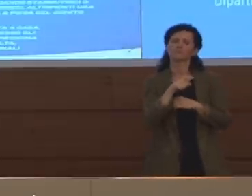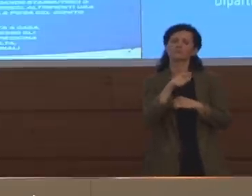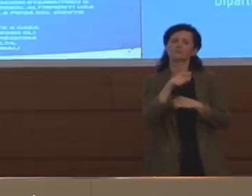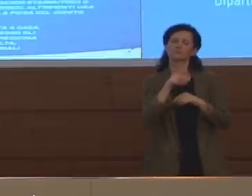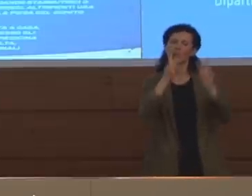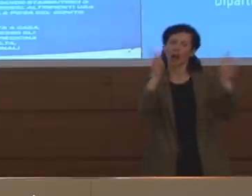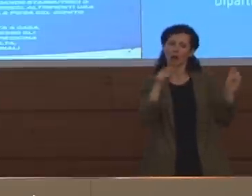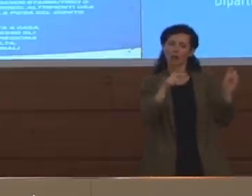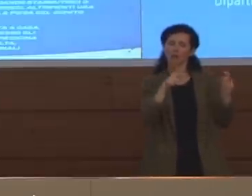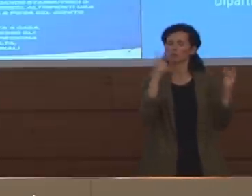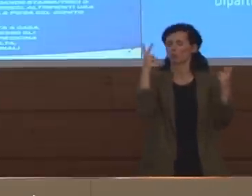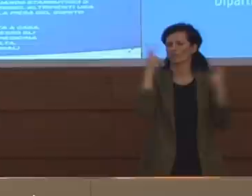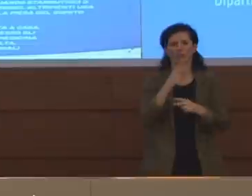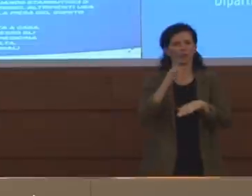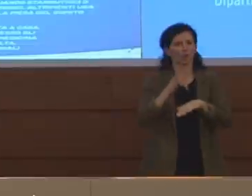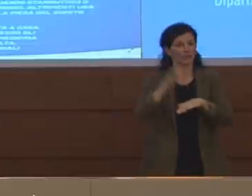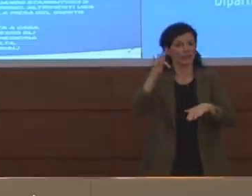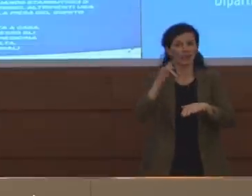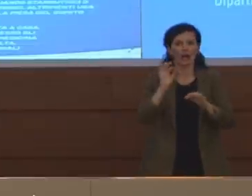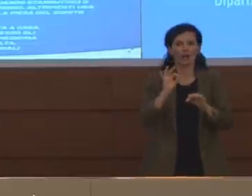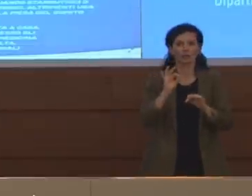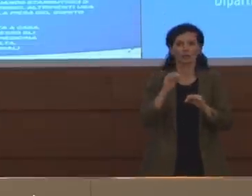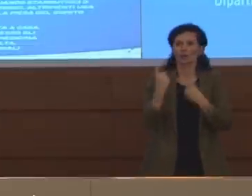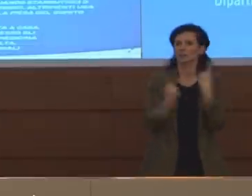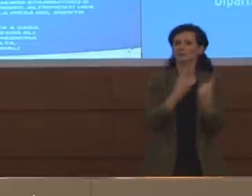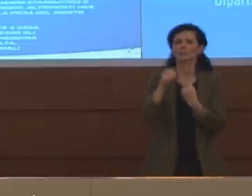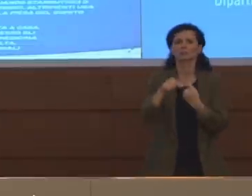delicato durante questa emergenza.